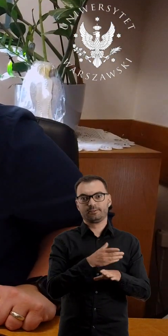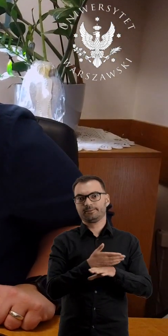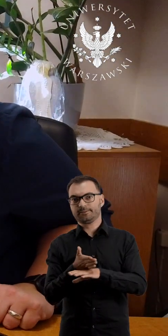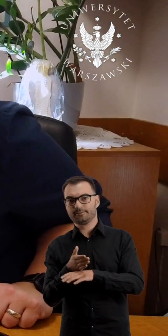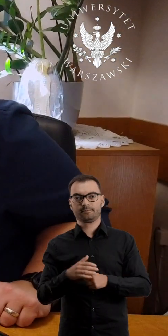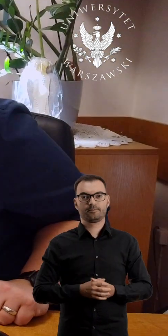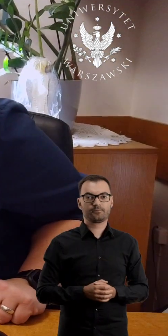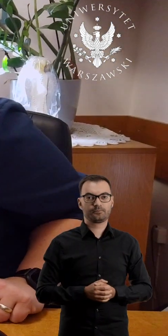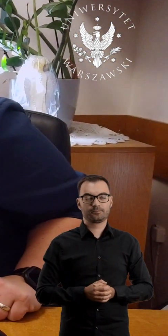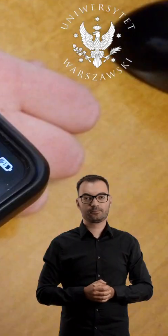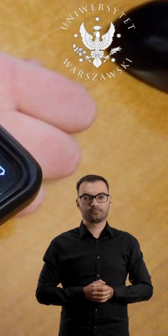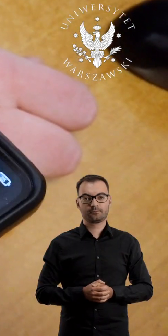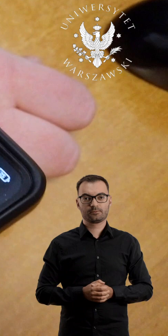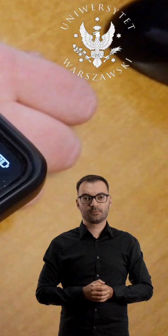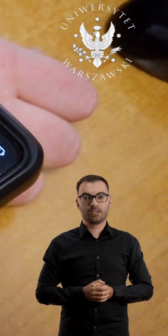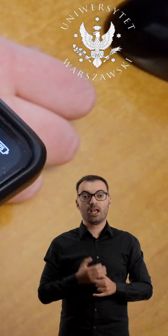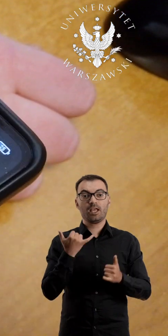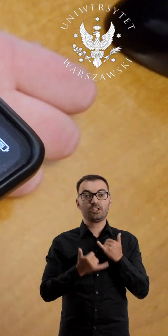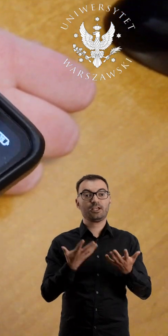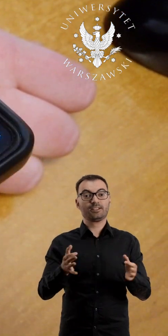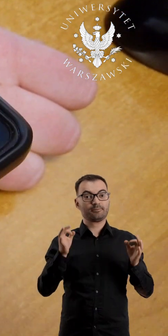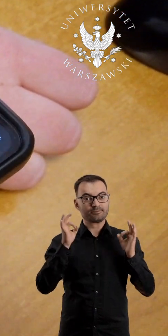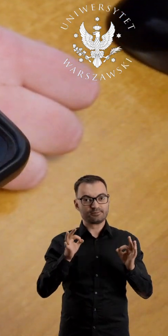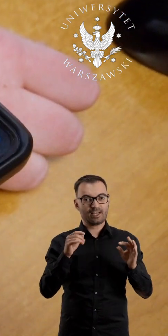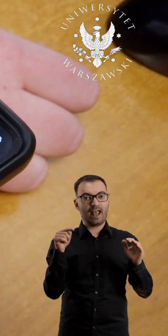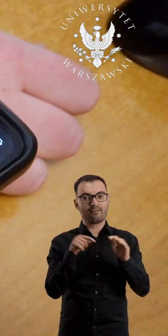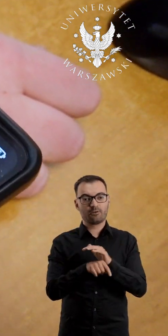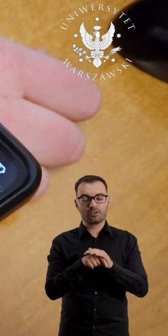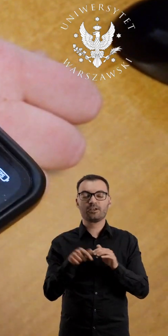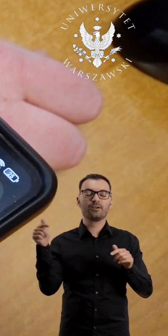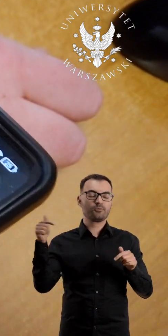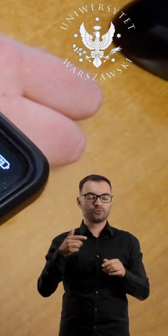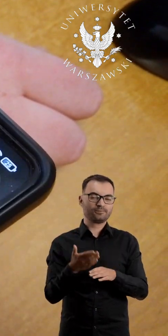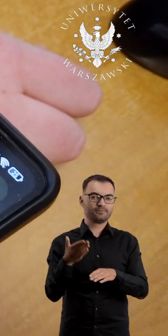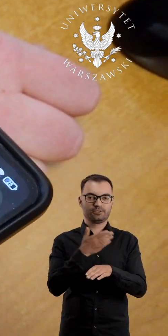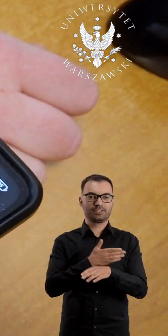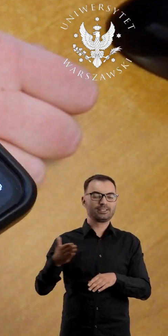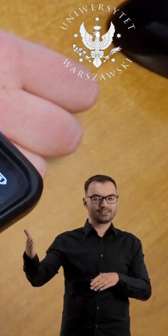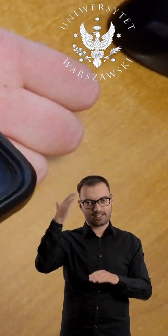Ważnym elementem wpływającym na skuteczność ewakuacji jest znajomość procedur,